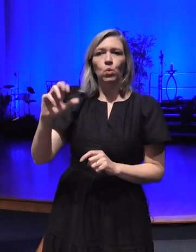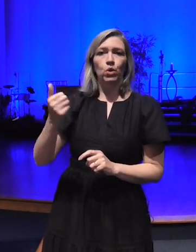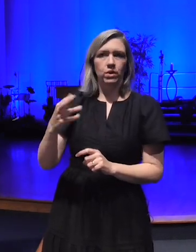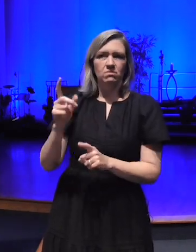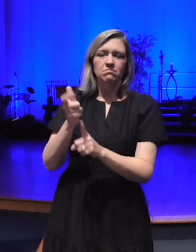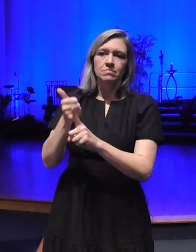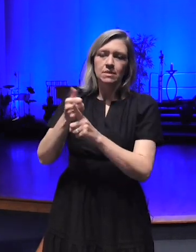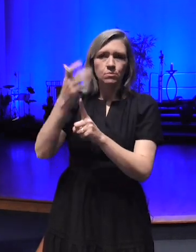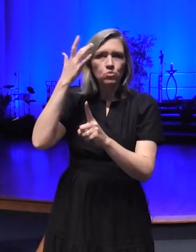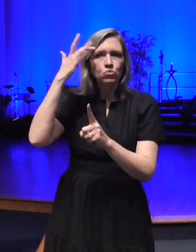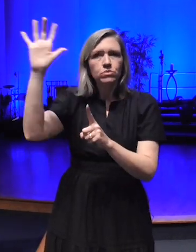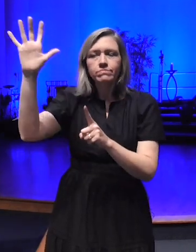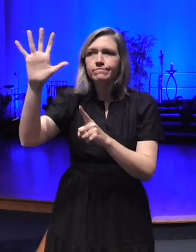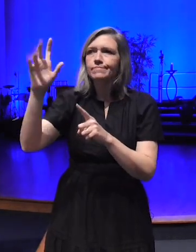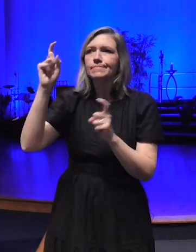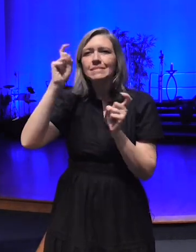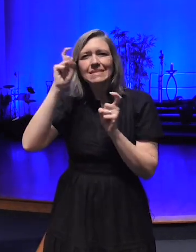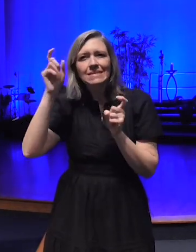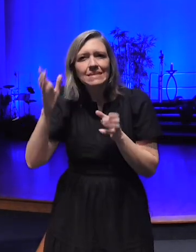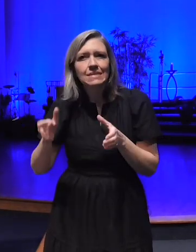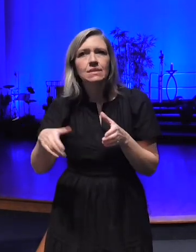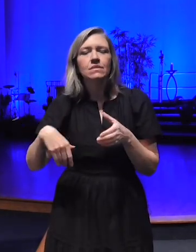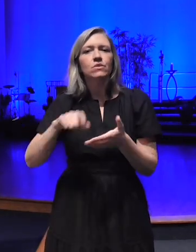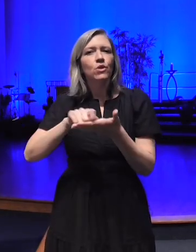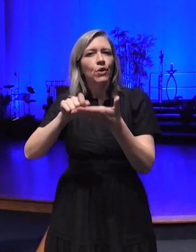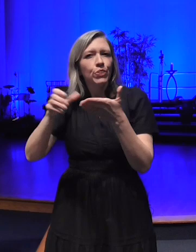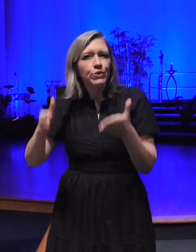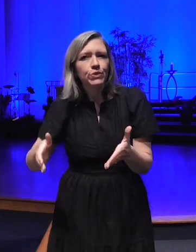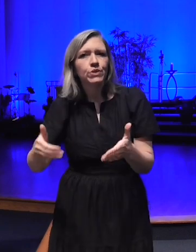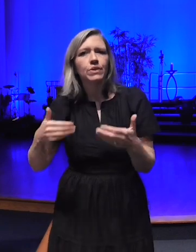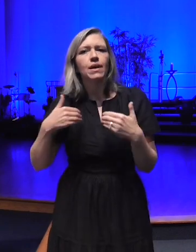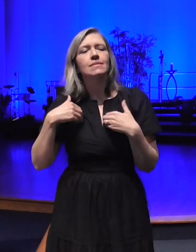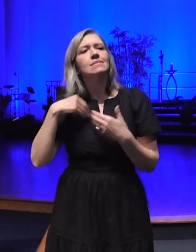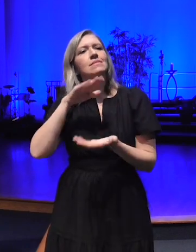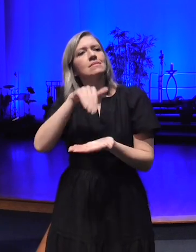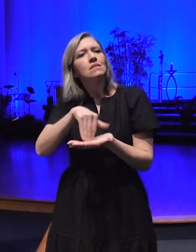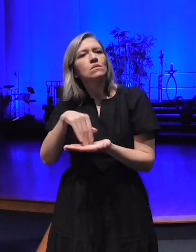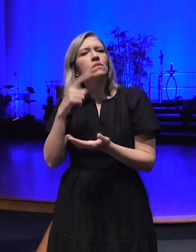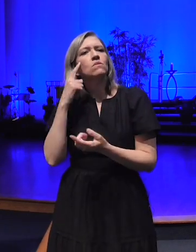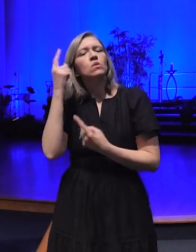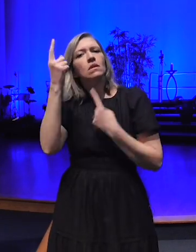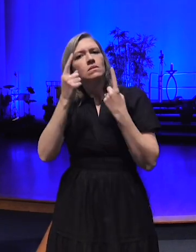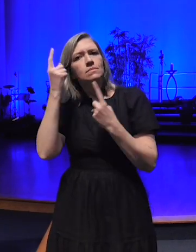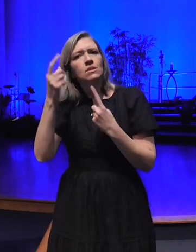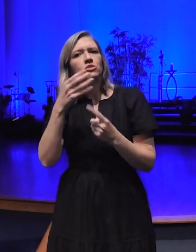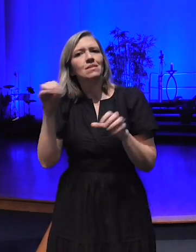tiene el centro de contemplación y acción en Albuquerque y uh cómo es que